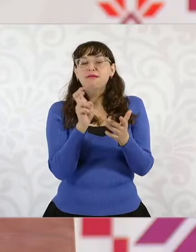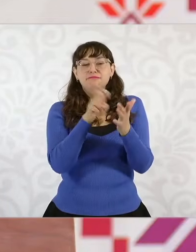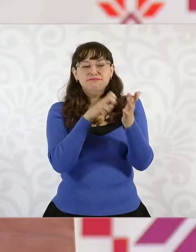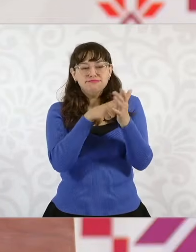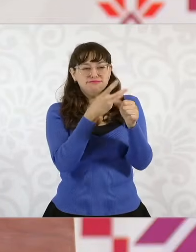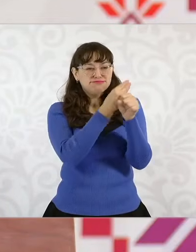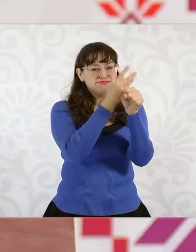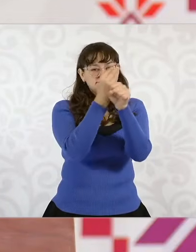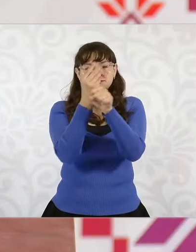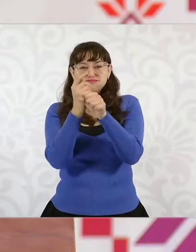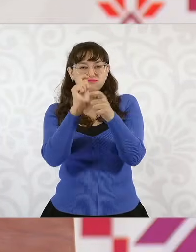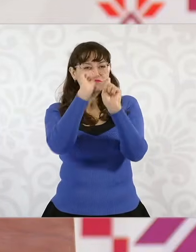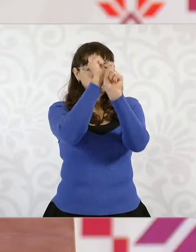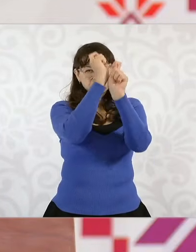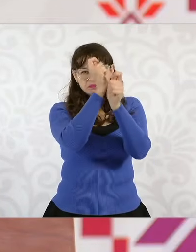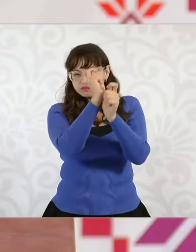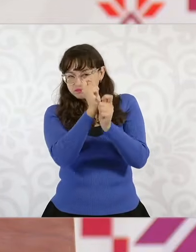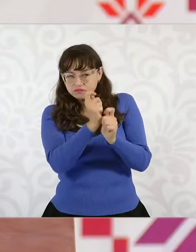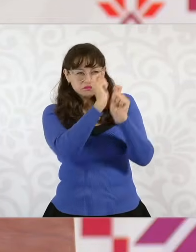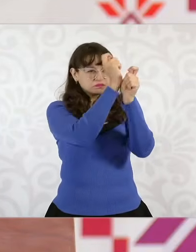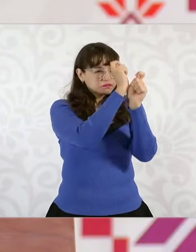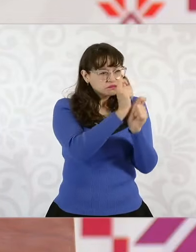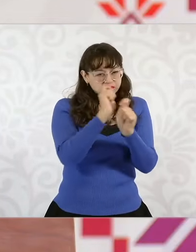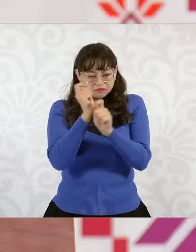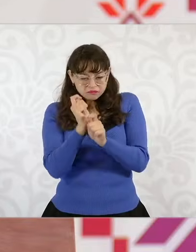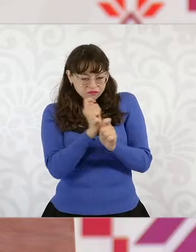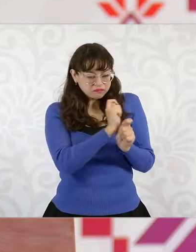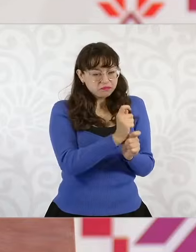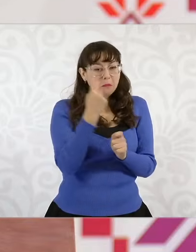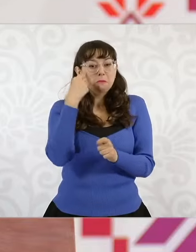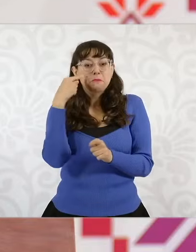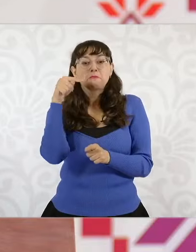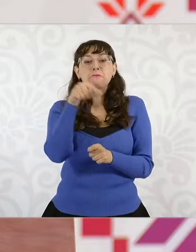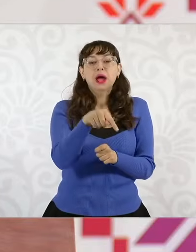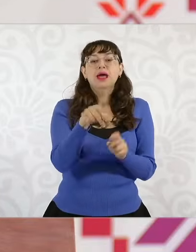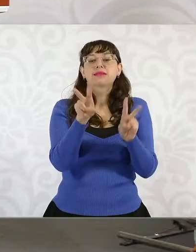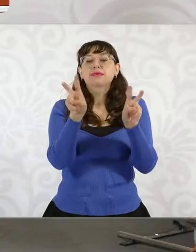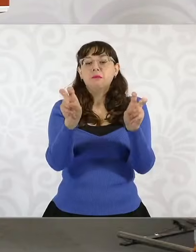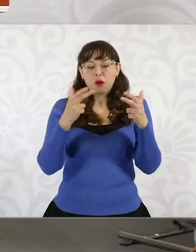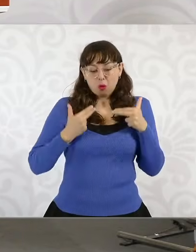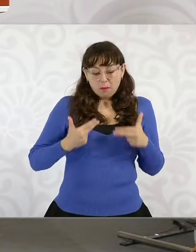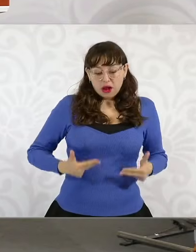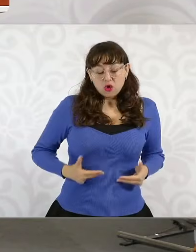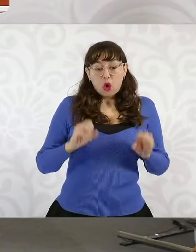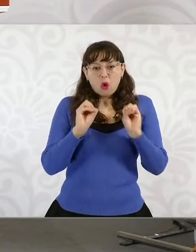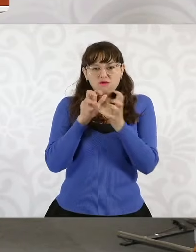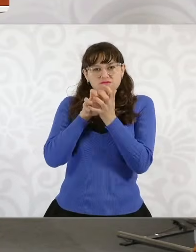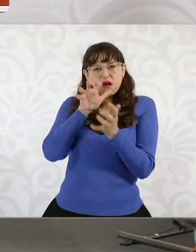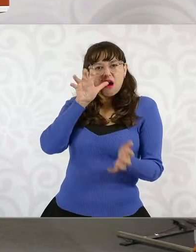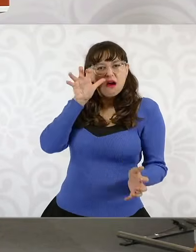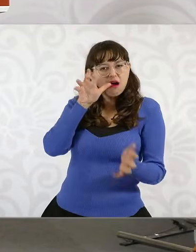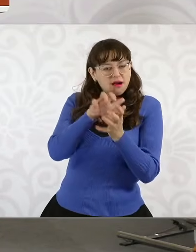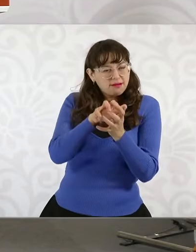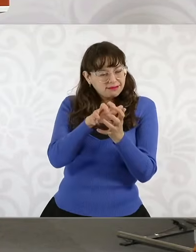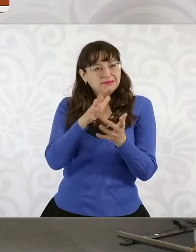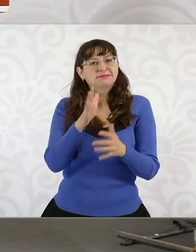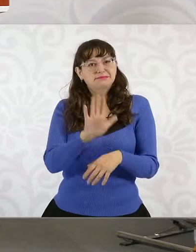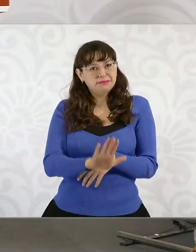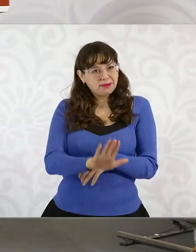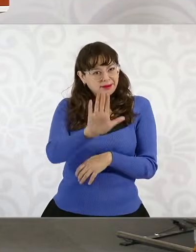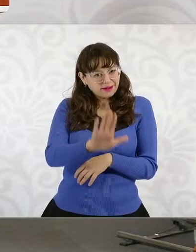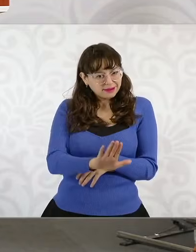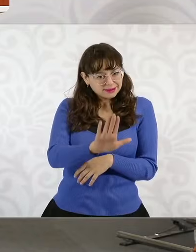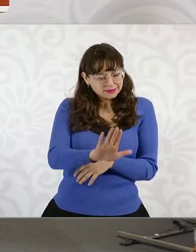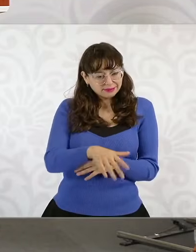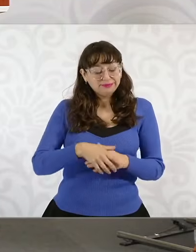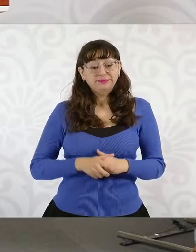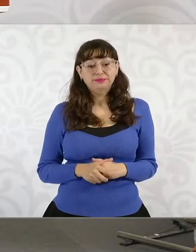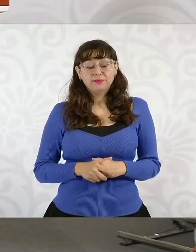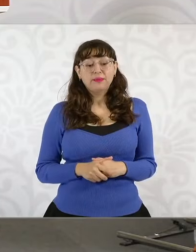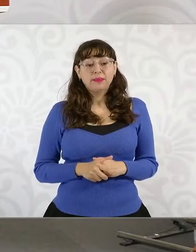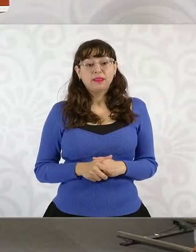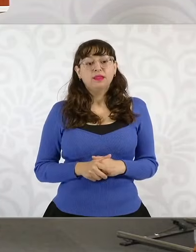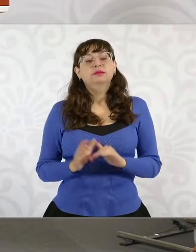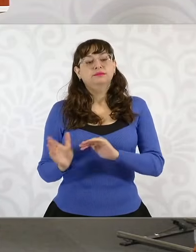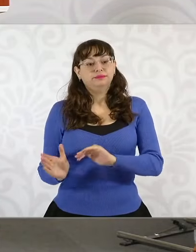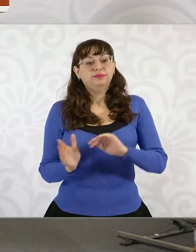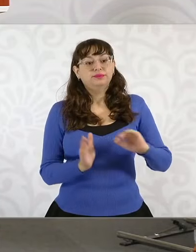asemejar figuras humanas o las fauces del monstruo de la Tierra. Sobre la iconografía